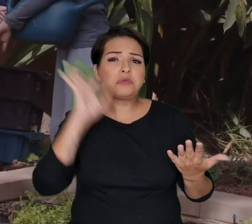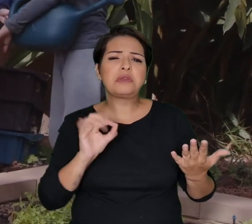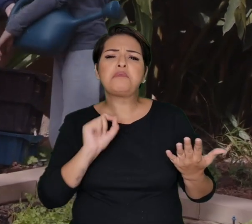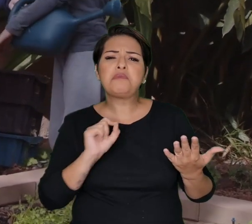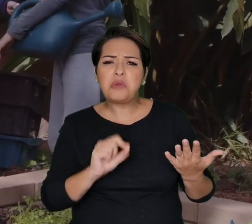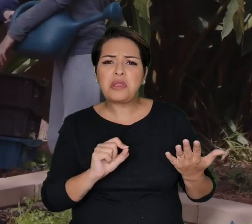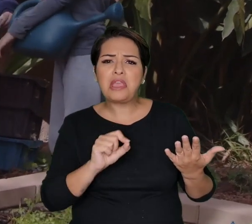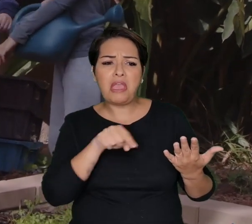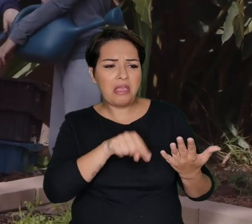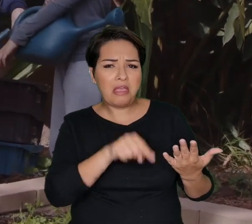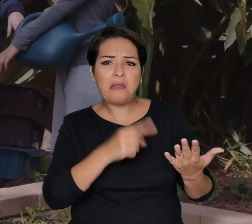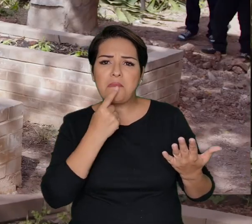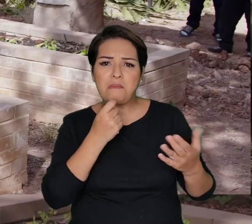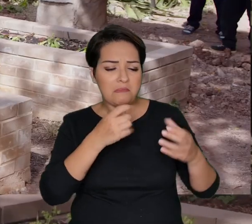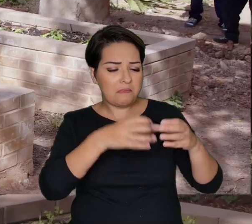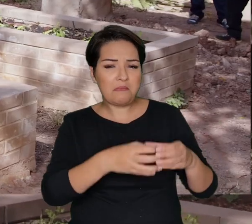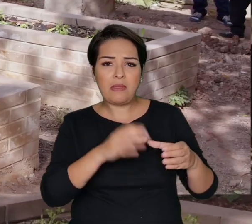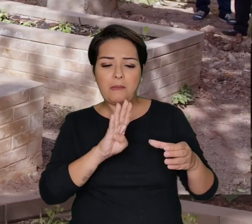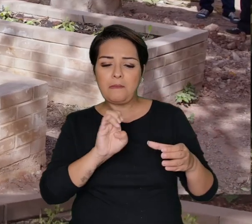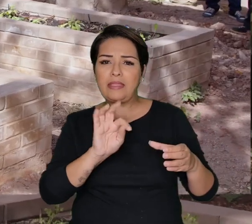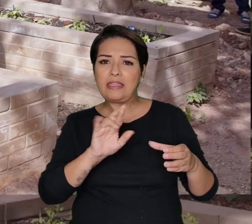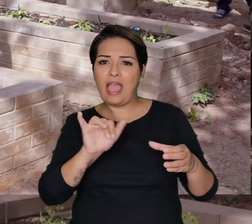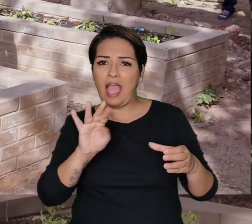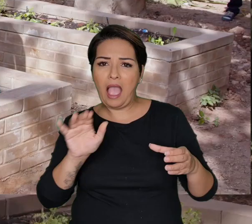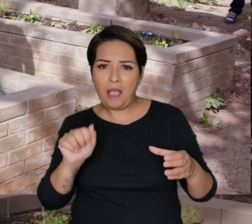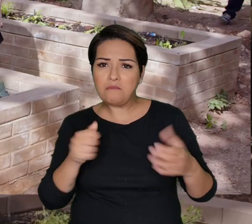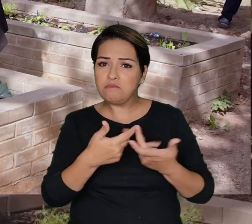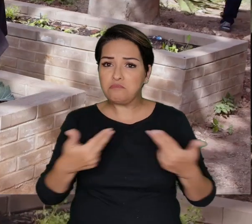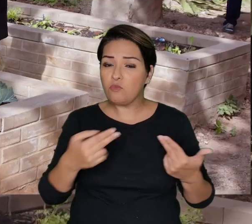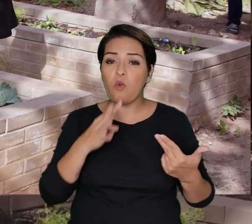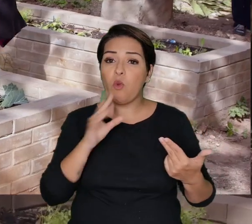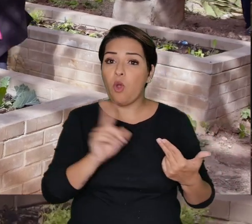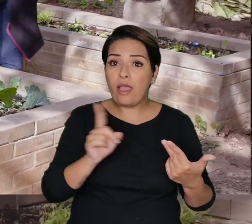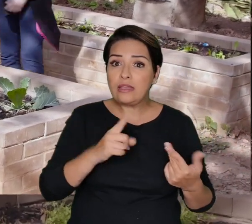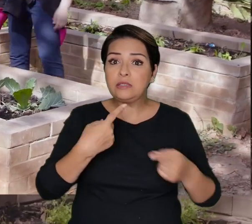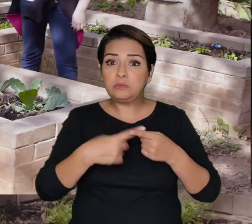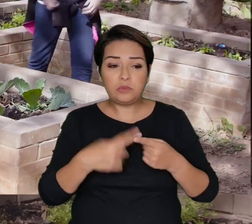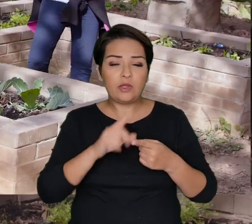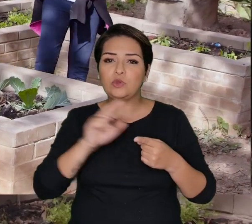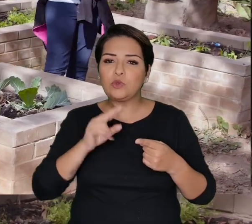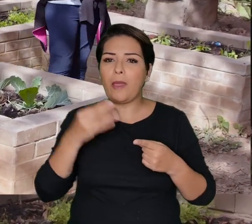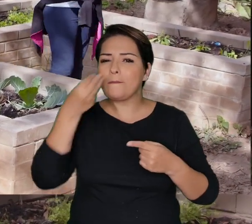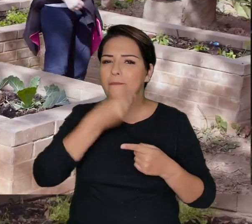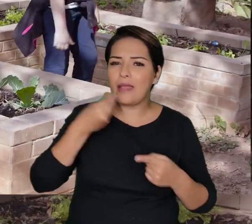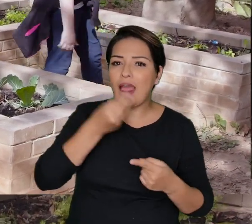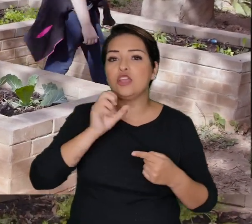ela não saber o que é. Então uma horta pedagógica é ótima para a gente mostrar para as crianças os alimentos, que não vem na embalagem de plástico,